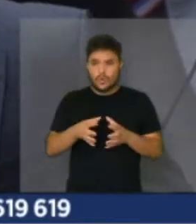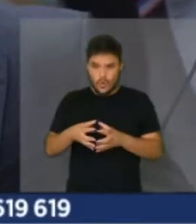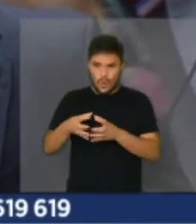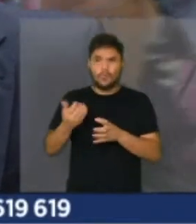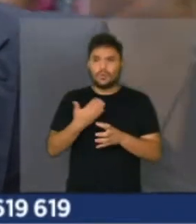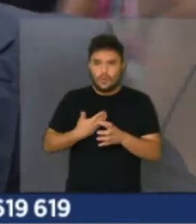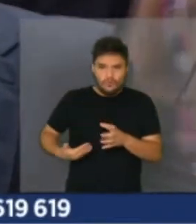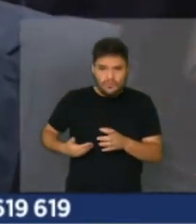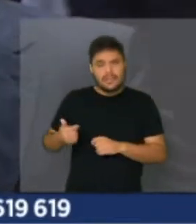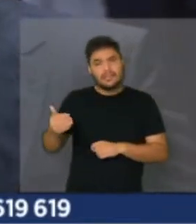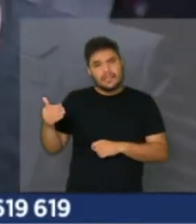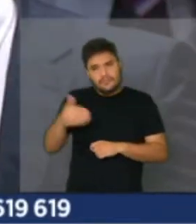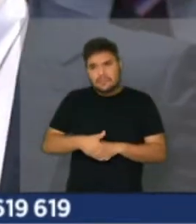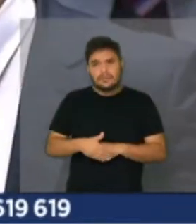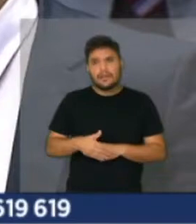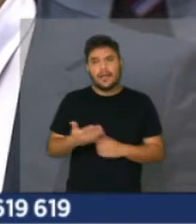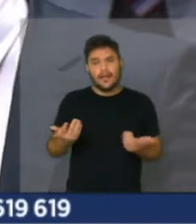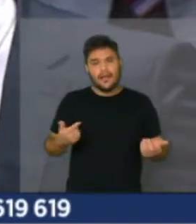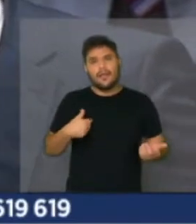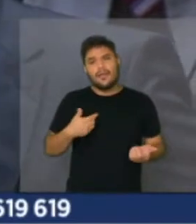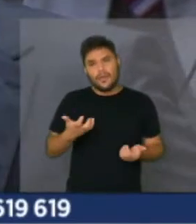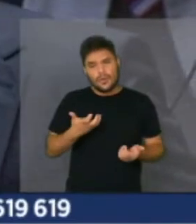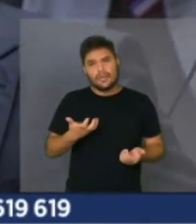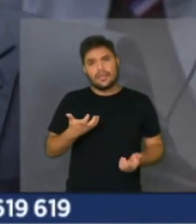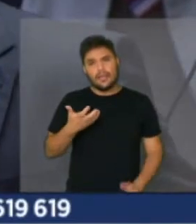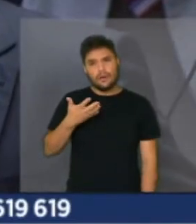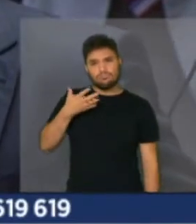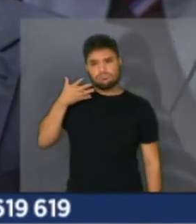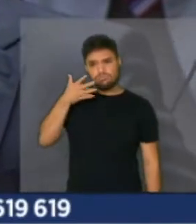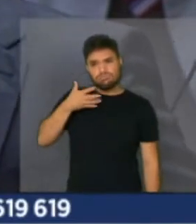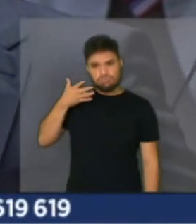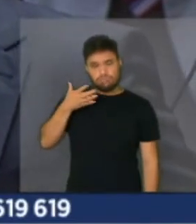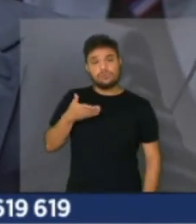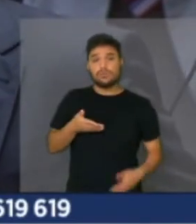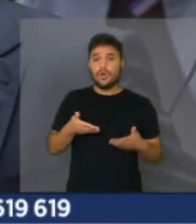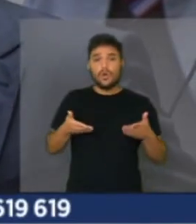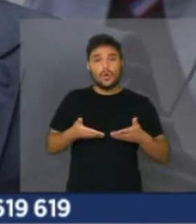VOU FAZER O USO DA FALA HOJE... [INTERRUPÇÃO DO ÁUDIO]. O PRESIDENTE